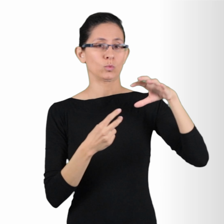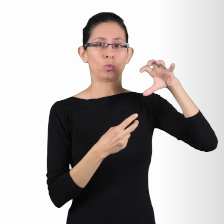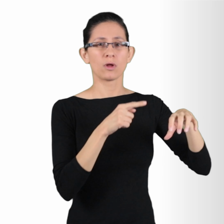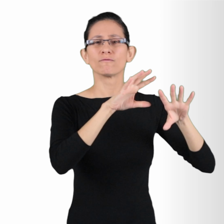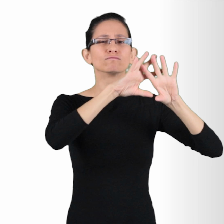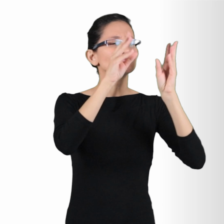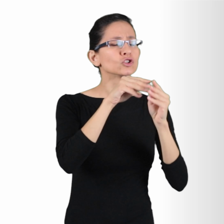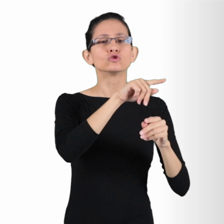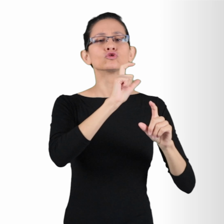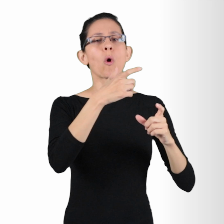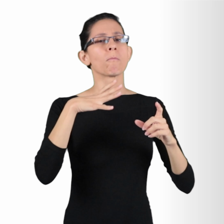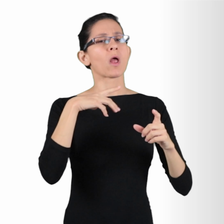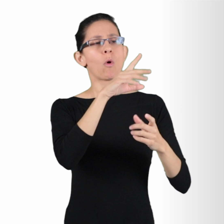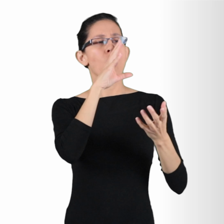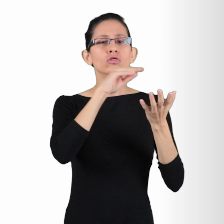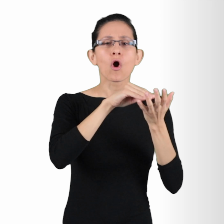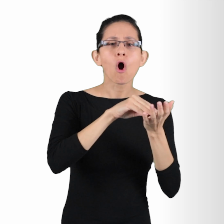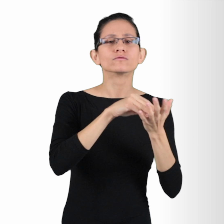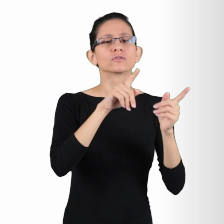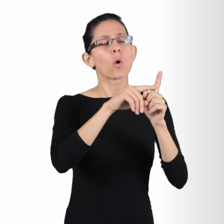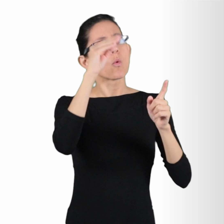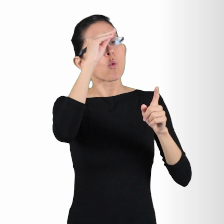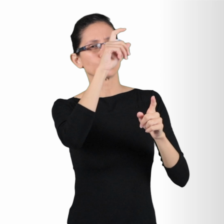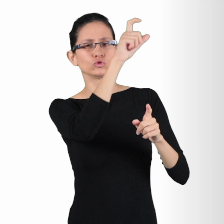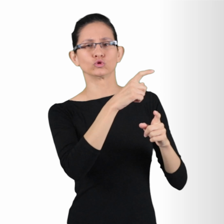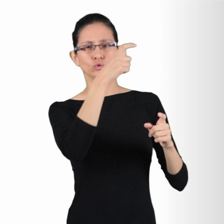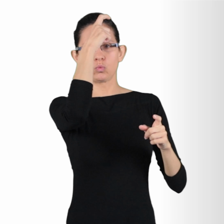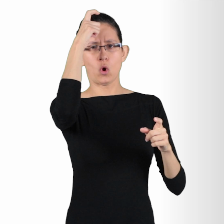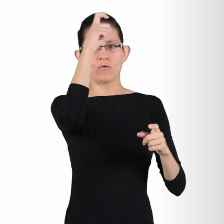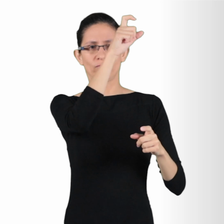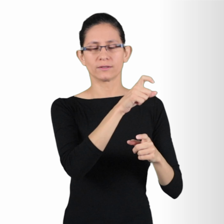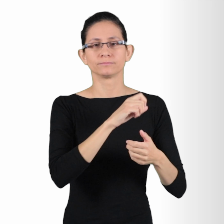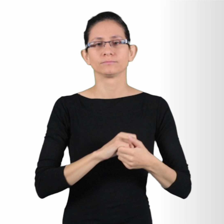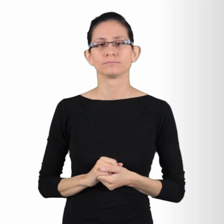oraz wszystko to, co jest wynikiem doświadczenia i uczenia się przez człowieka.